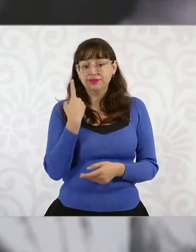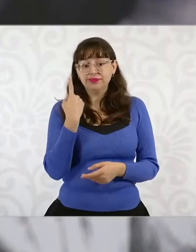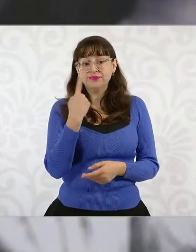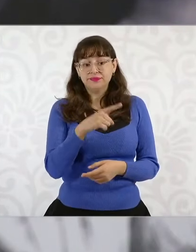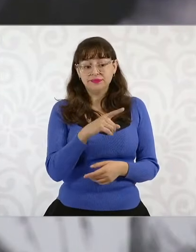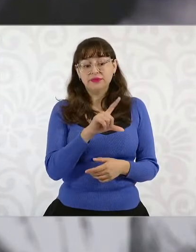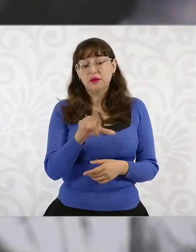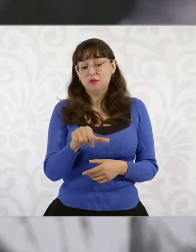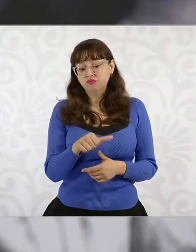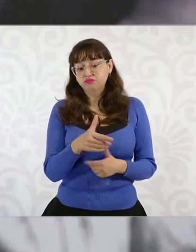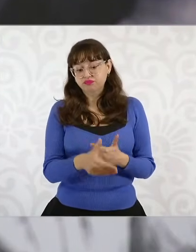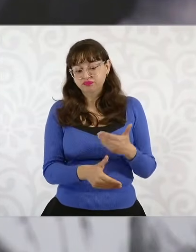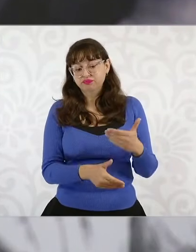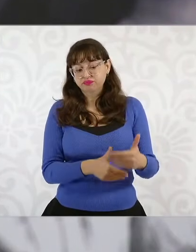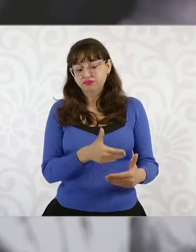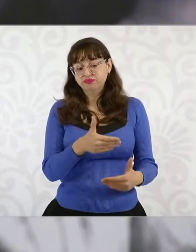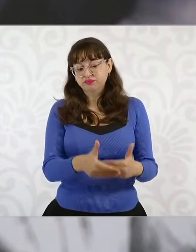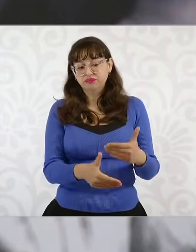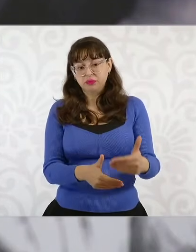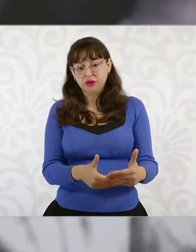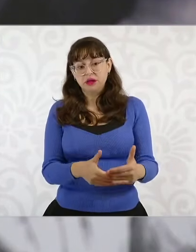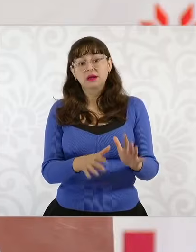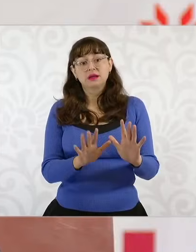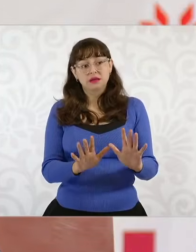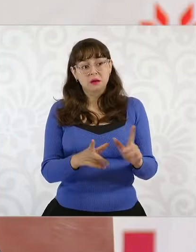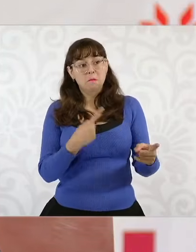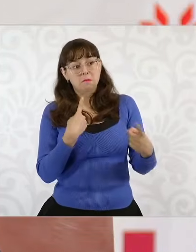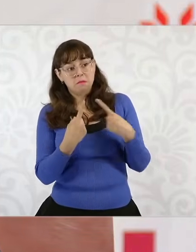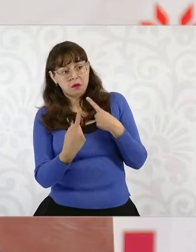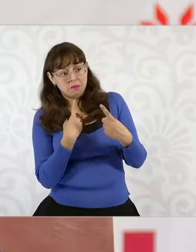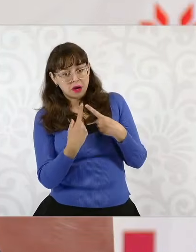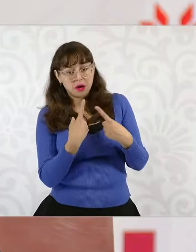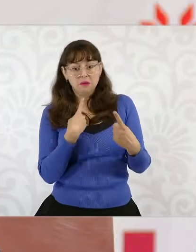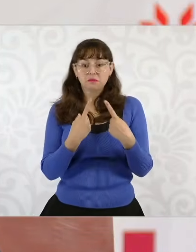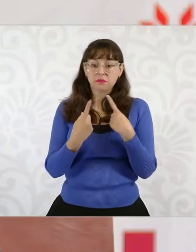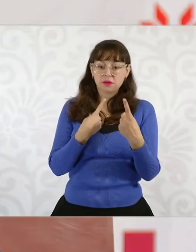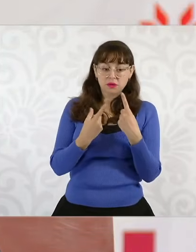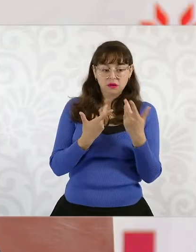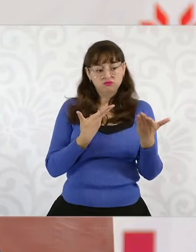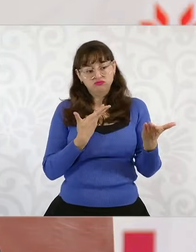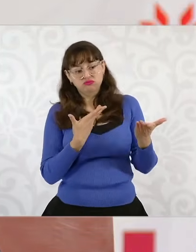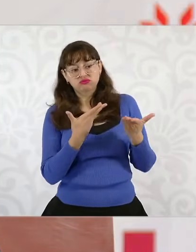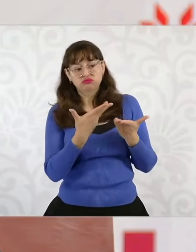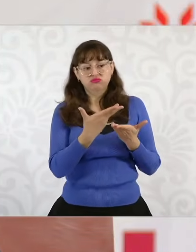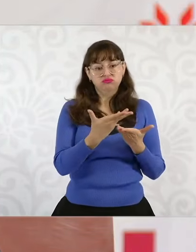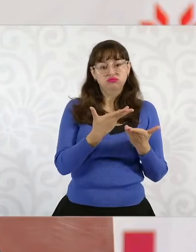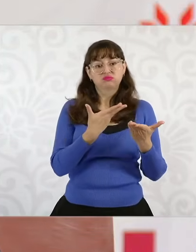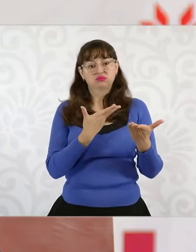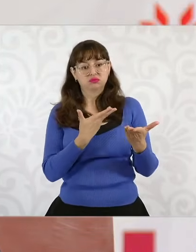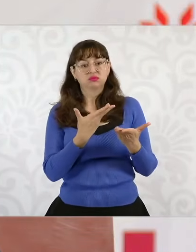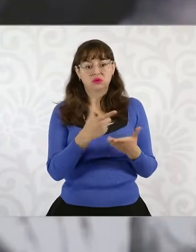de ello es que entramos en el diálogo, la gestión diplomática que nos permite pues la repatriación